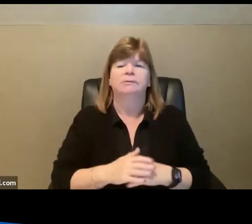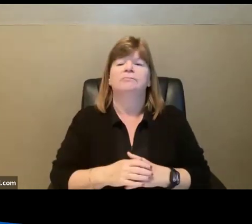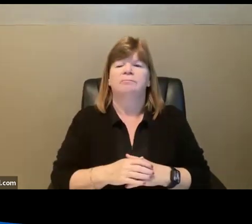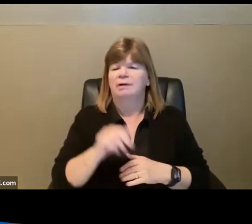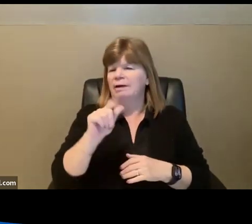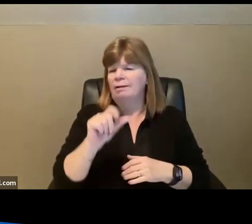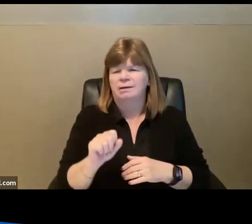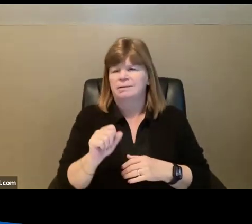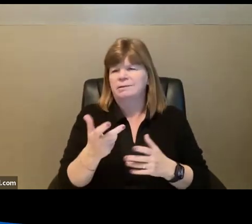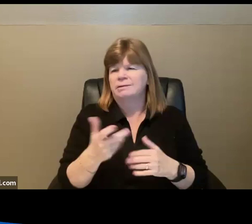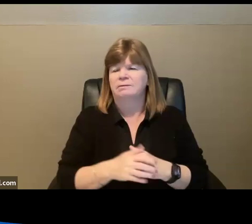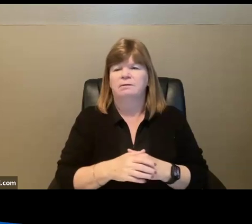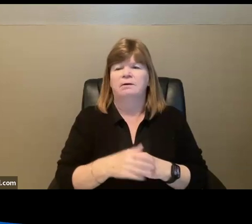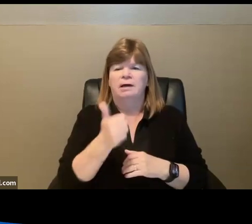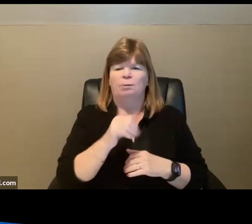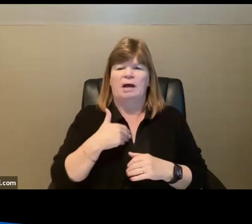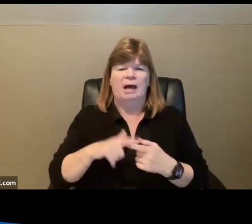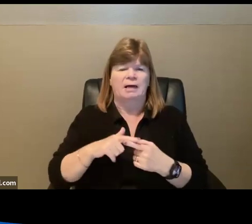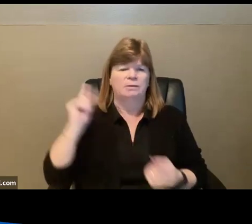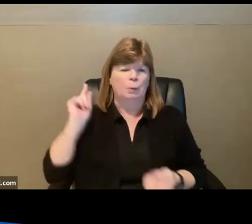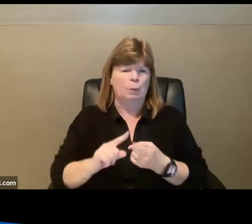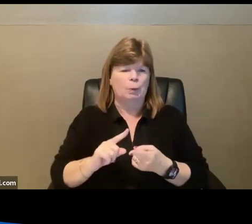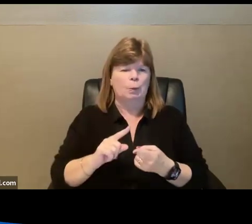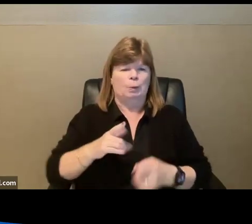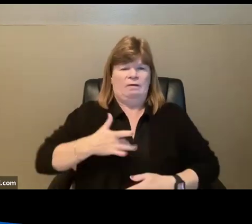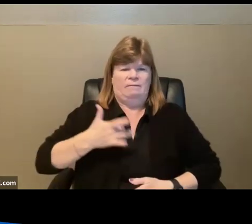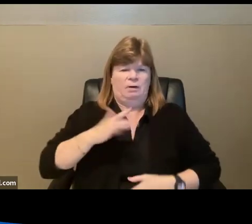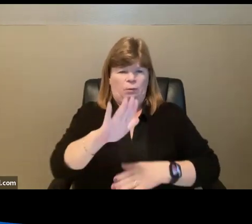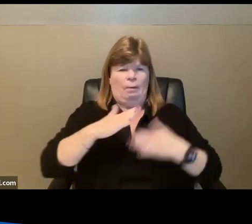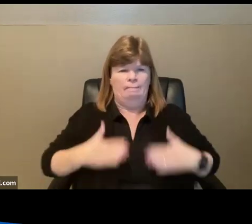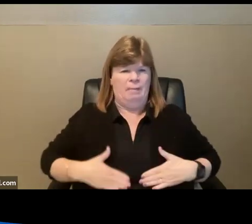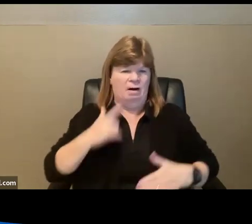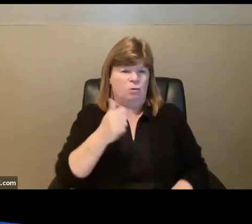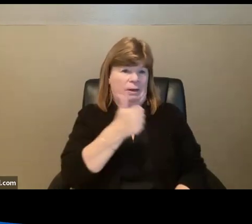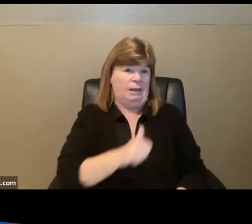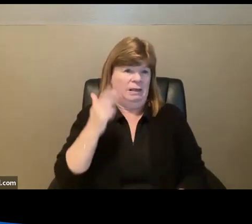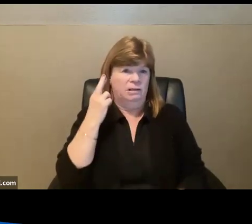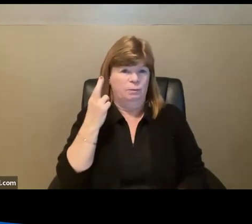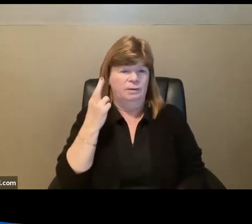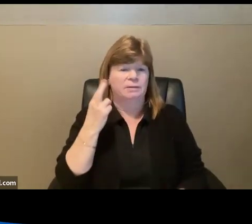Cualquiera que tenga disminución de la sensibilidad en su cuerpo por cualquier razón es susceptible a lesiones por presión.